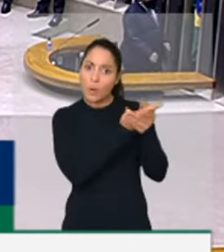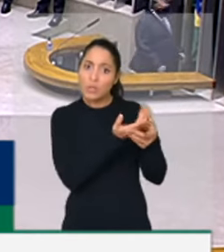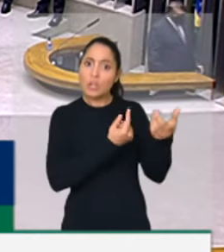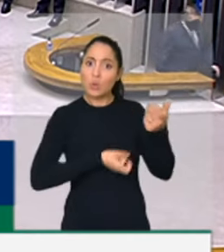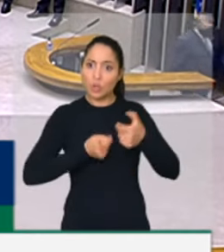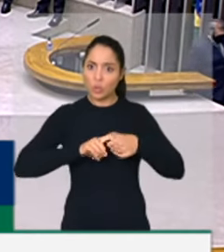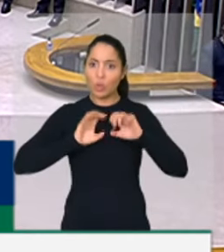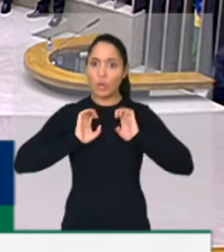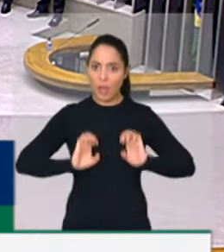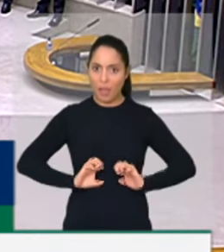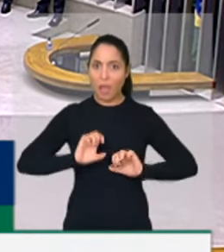VAI PARA... PARA O PLENÁRIO DA CÂMARA DOS DEPUTADOS, QUE